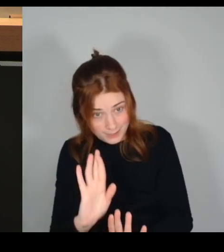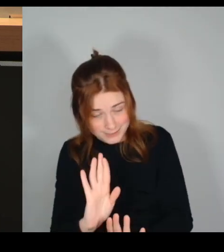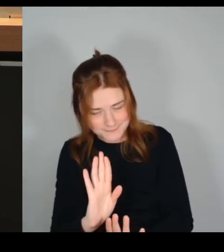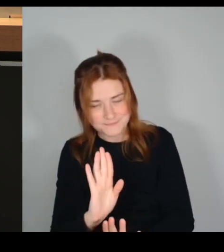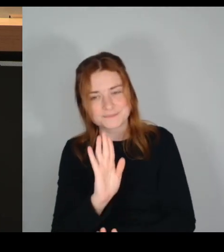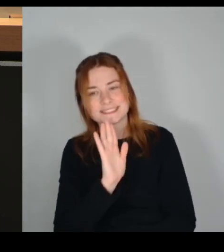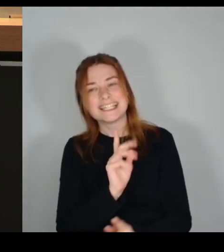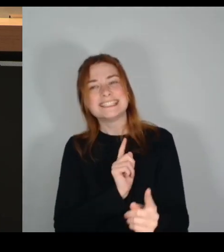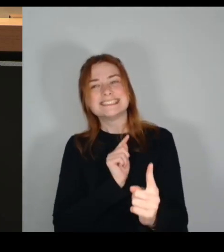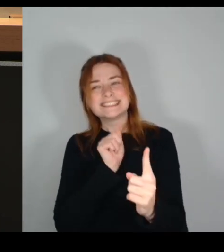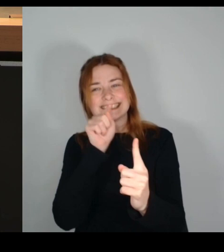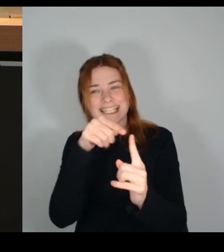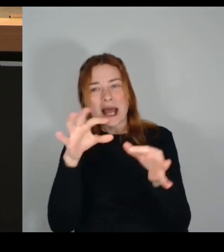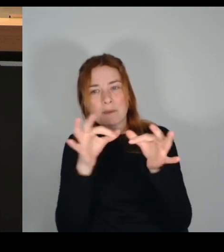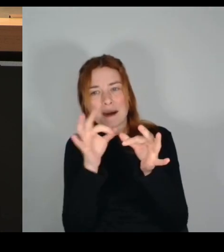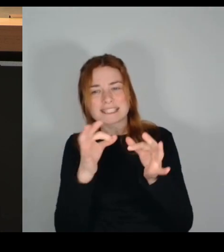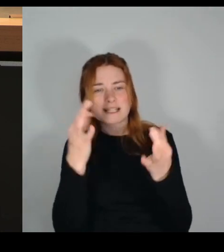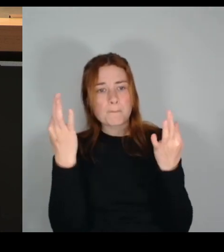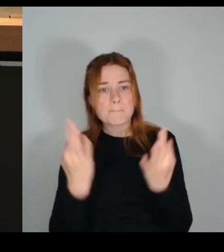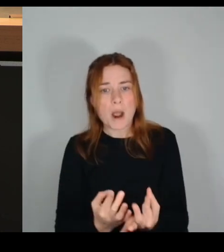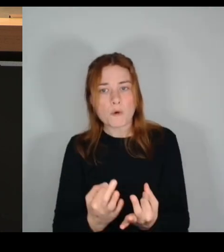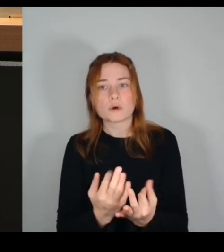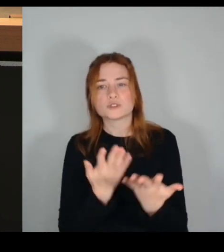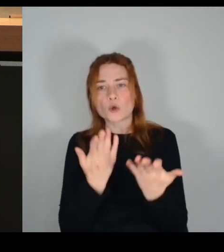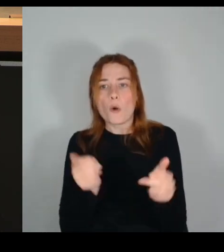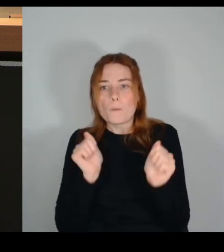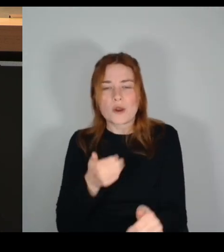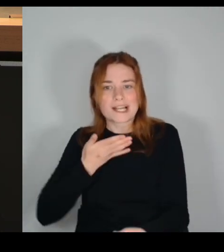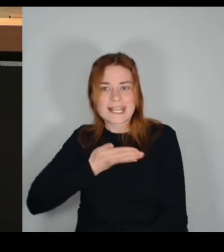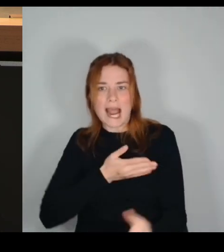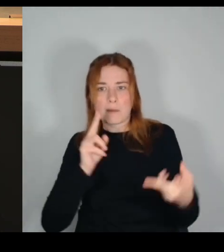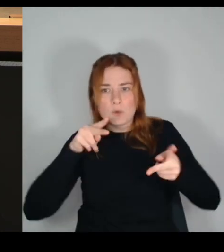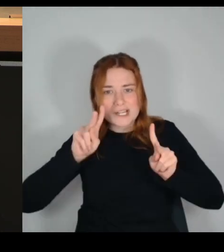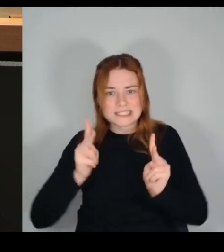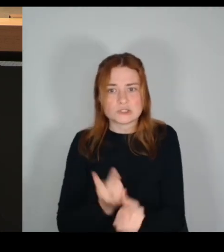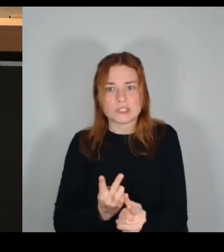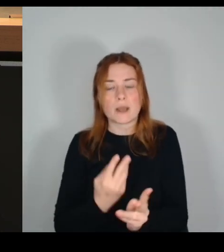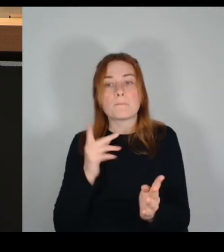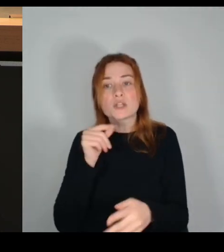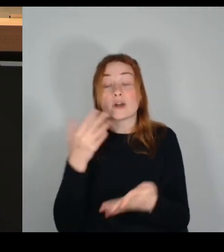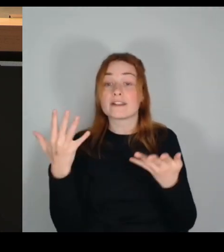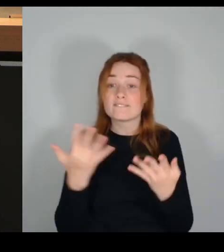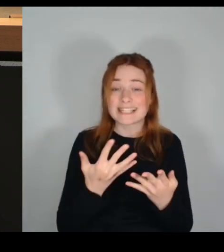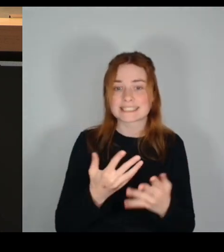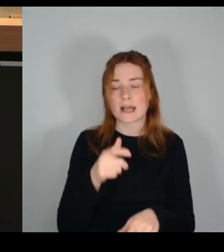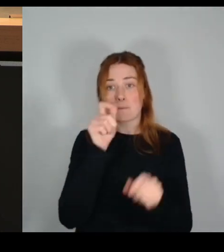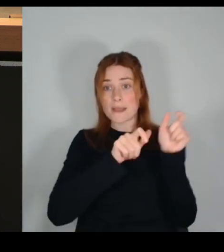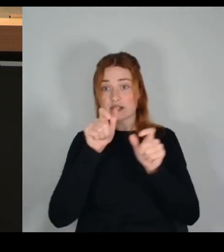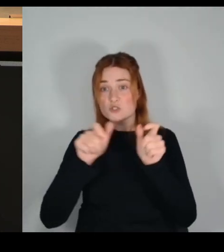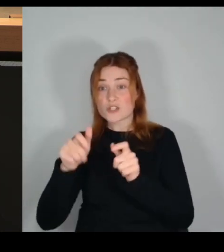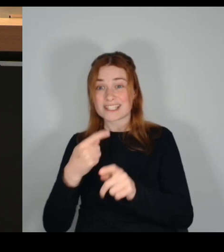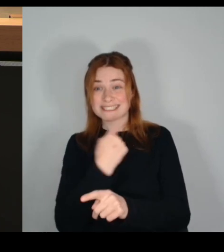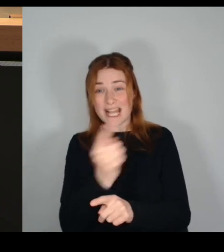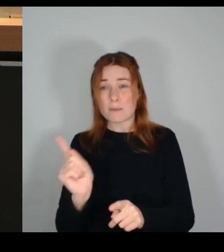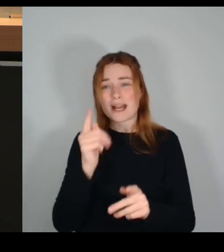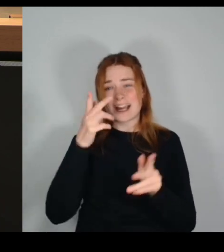Und das heißt eben auch, dass die Menschen um ihre Rechte wissen, dass sie in allen Sprachen um ihre Rechte wissen, dass wir sie ermutigen, ihre